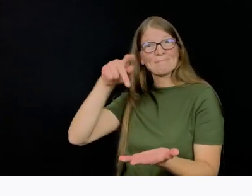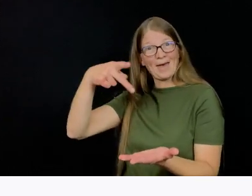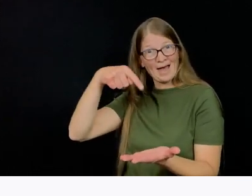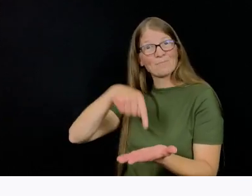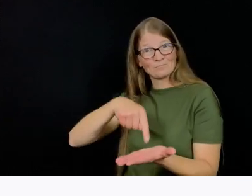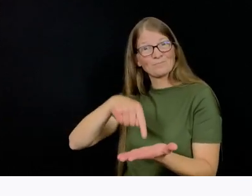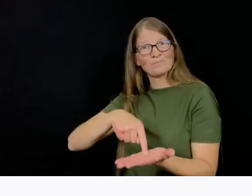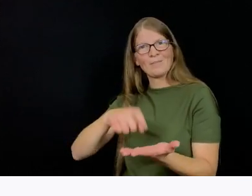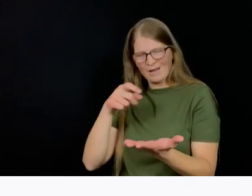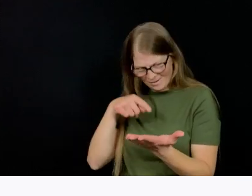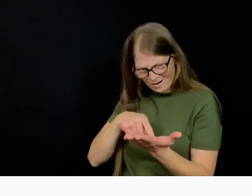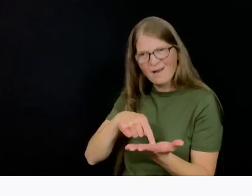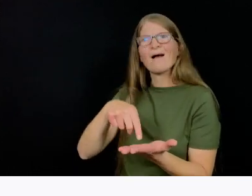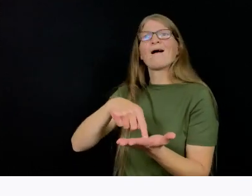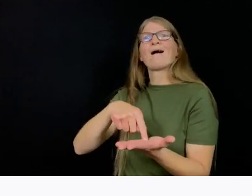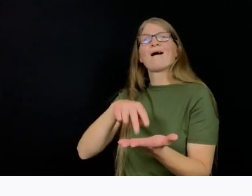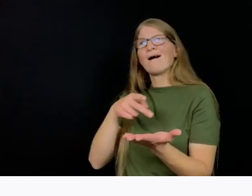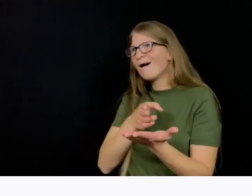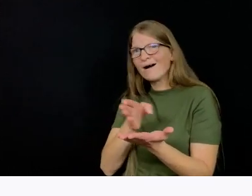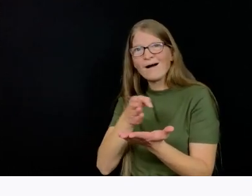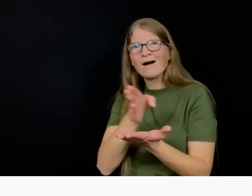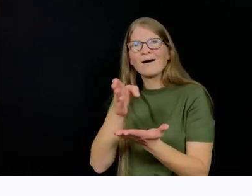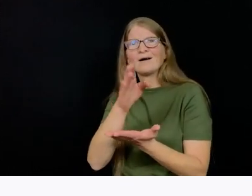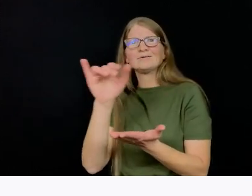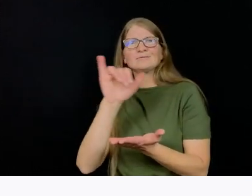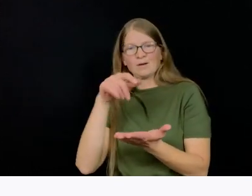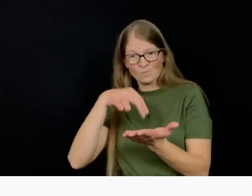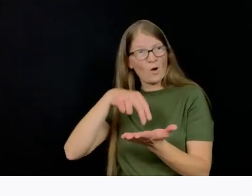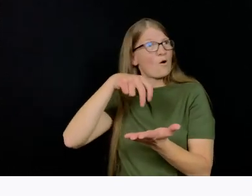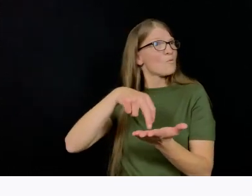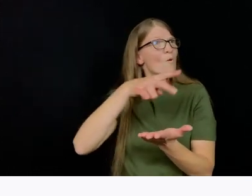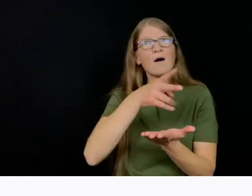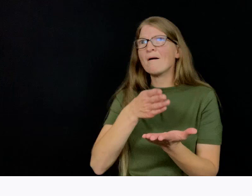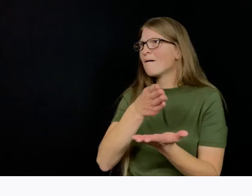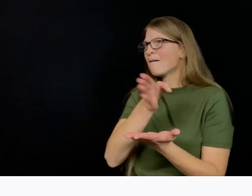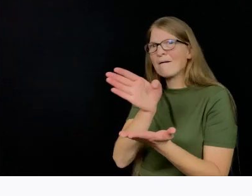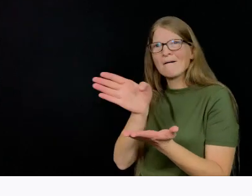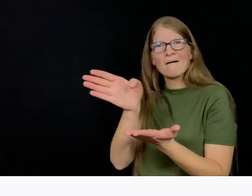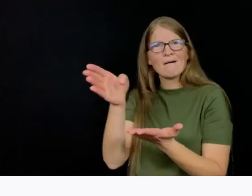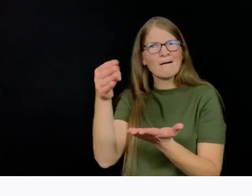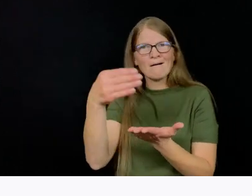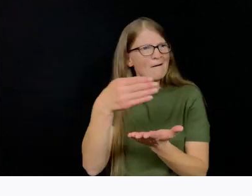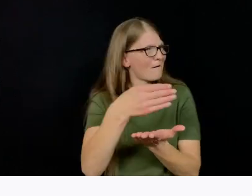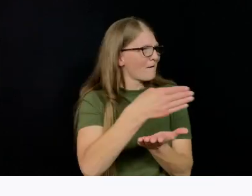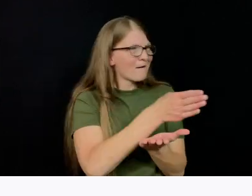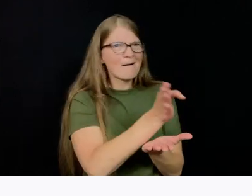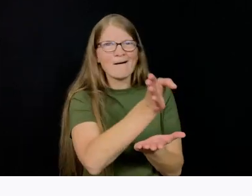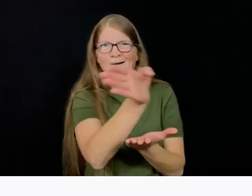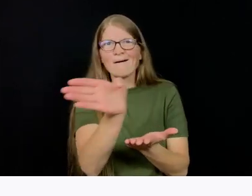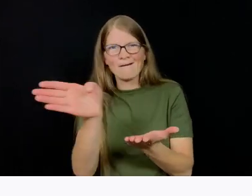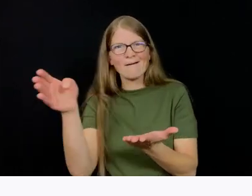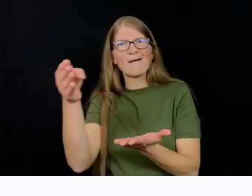لتظهر لكم طريقة السير باستخدام الأسهم والاتجاهات الموضوعة أمامكم مباشرةً خلال الأشهر المقبلة